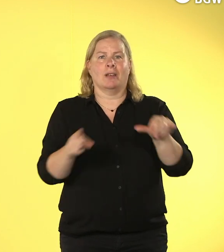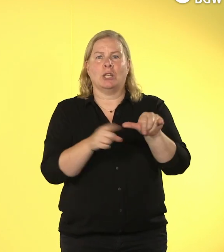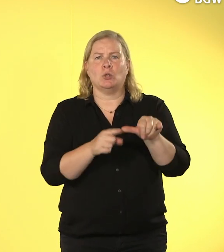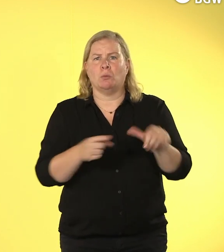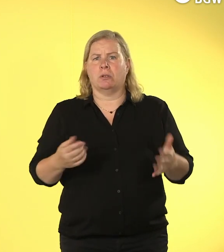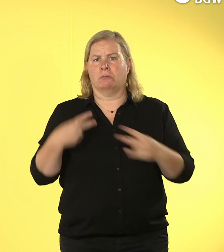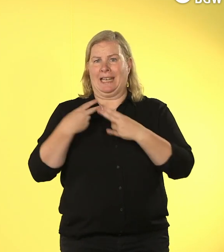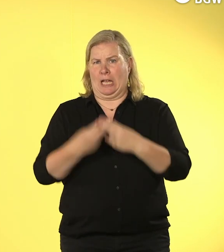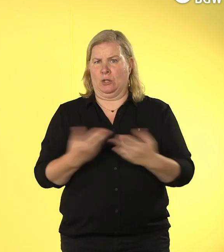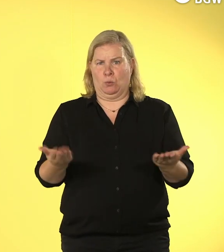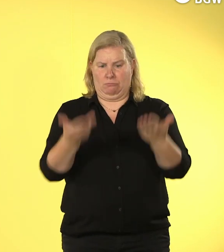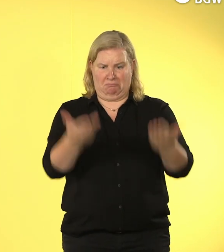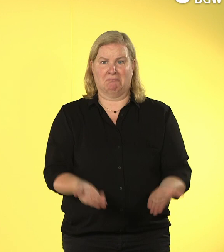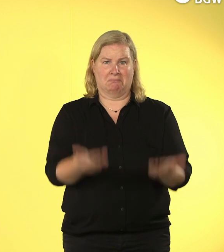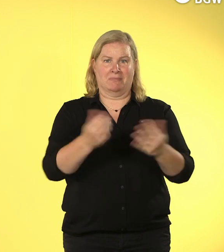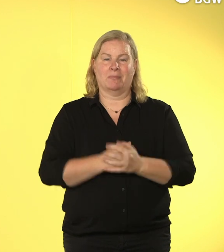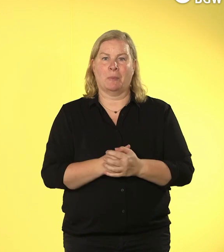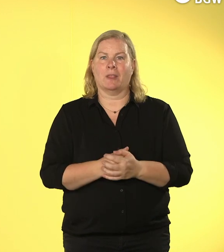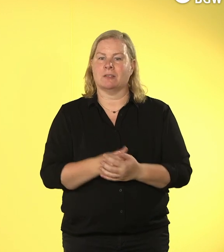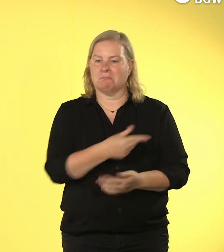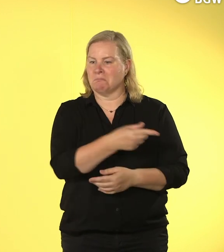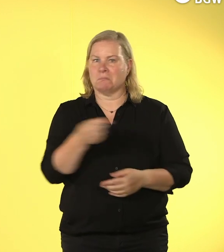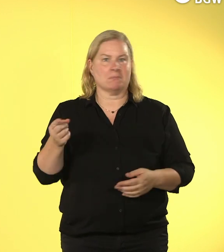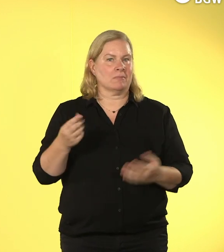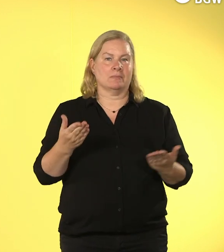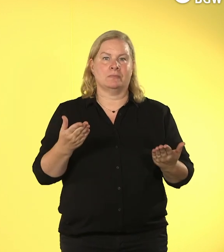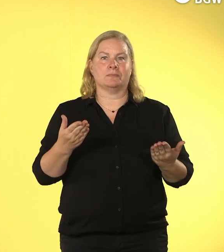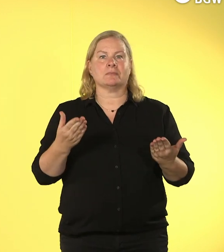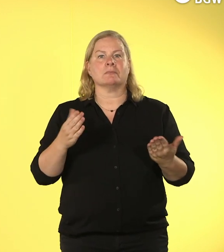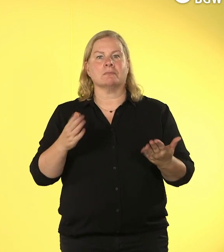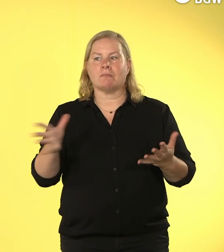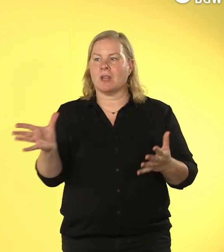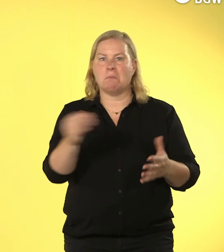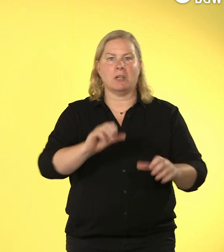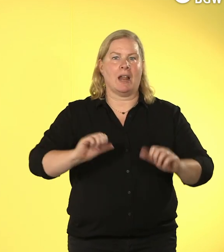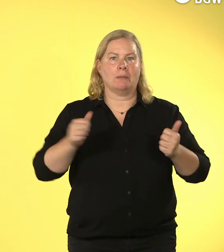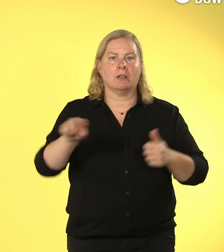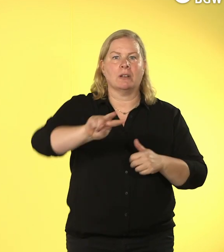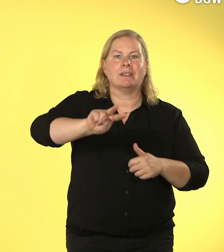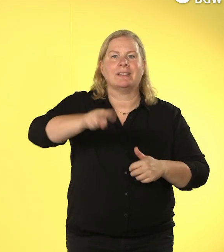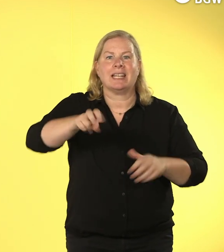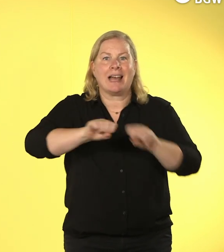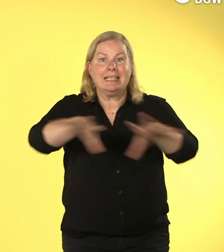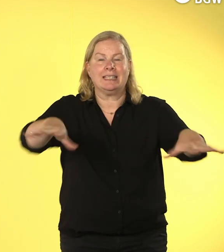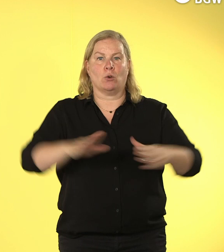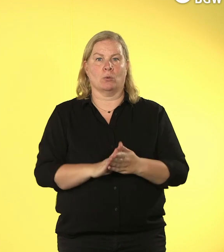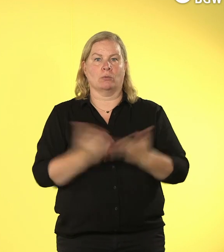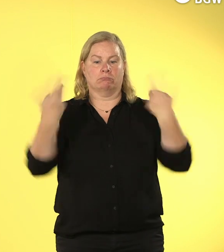Die haben diese Digitalisierung voll miterlebt, in den Alltag voll integriert.